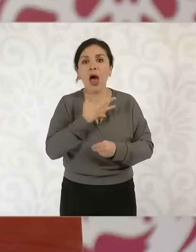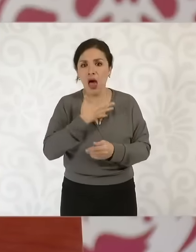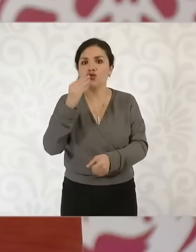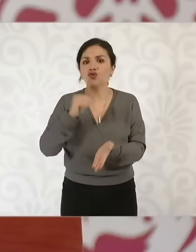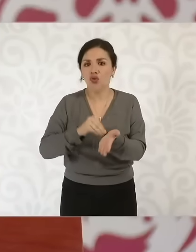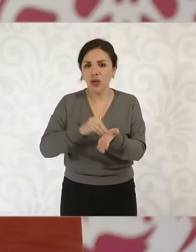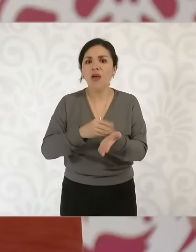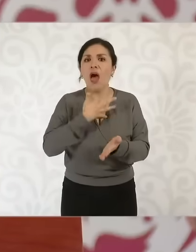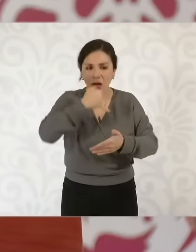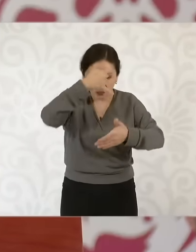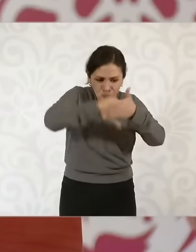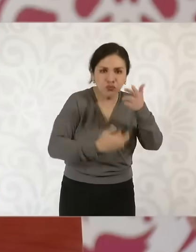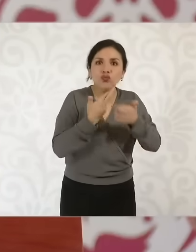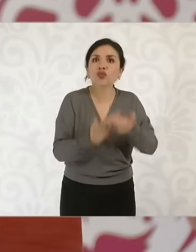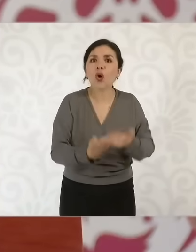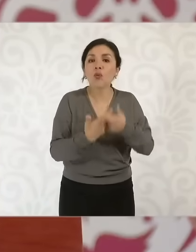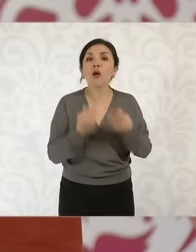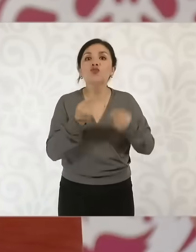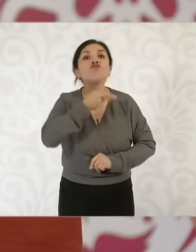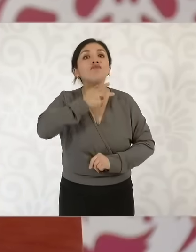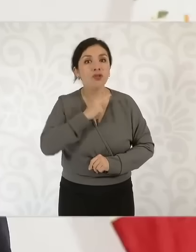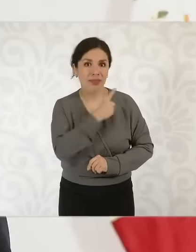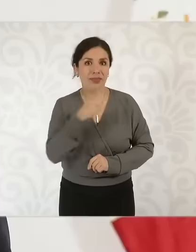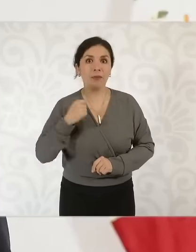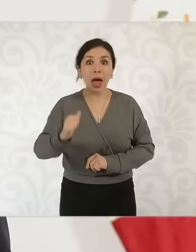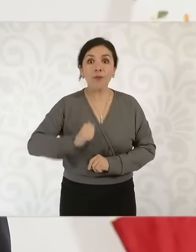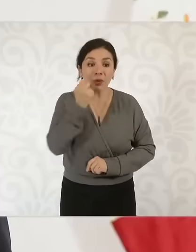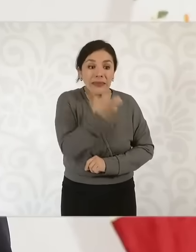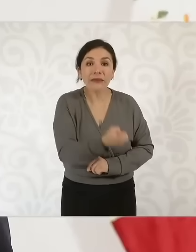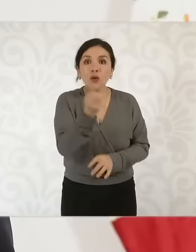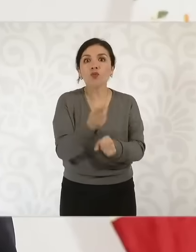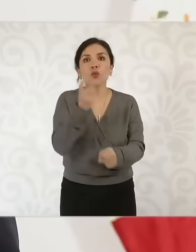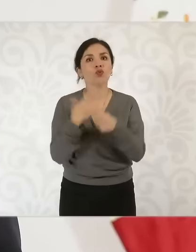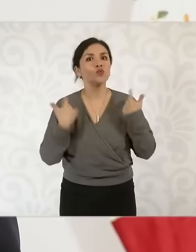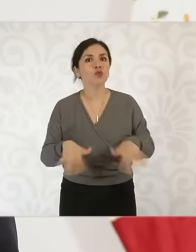recursos petroleros que tenemos que aprovechar, que es una gran oportunidad. tenemos yacimientos